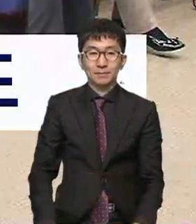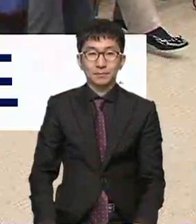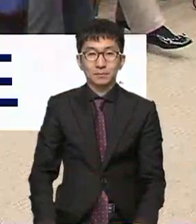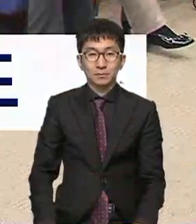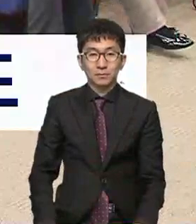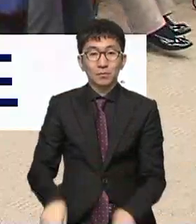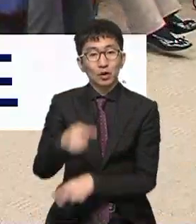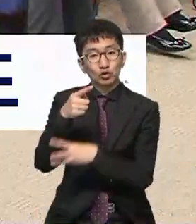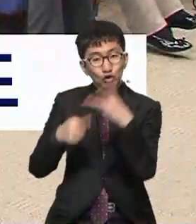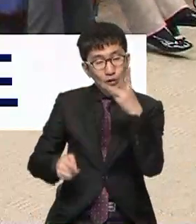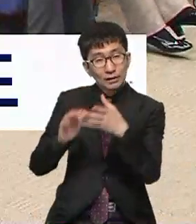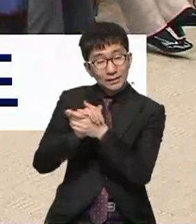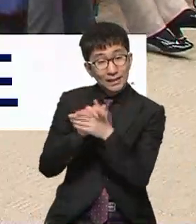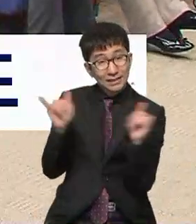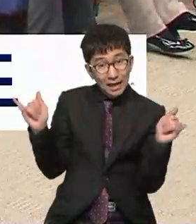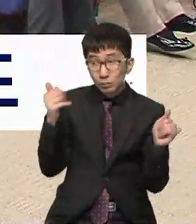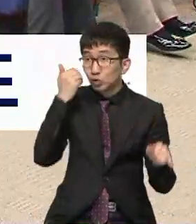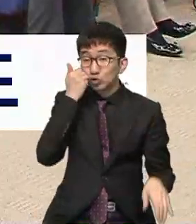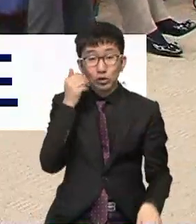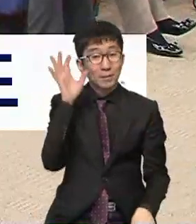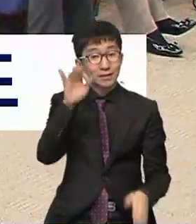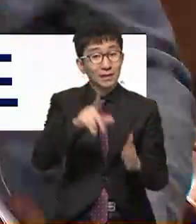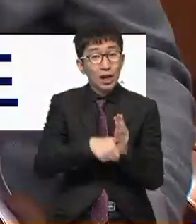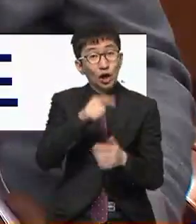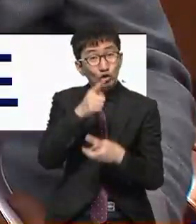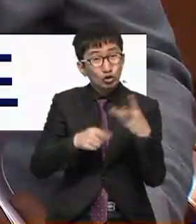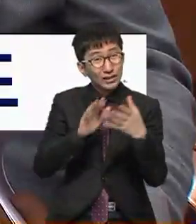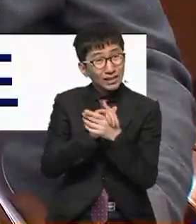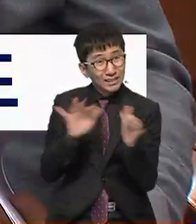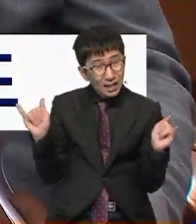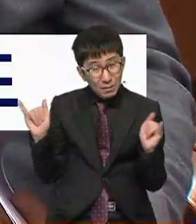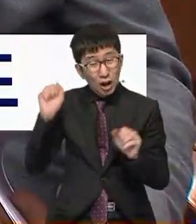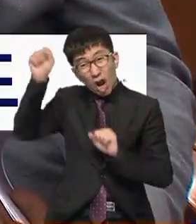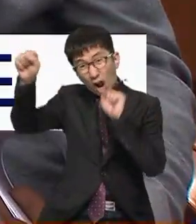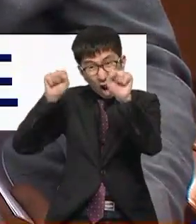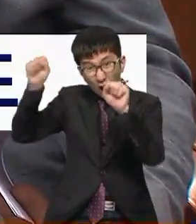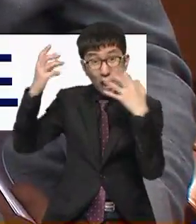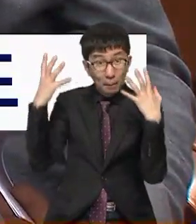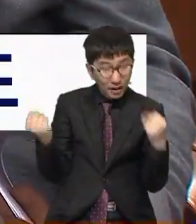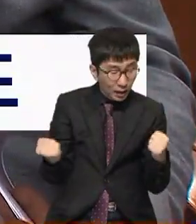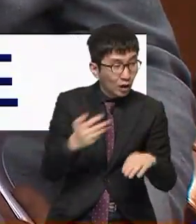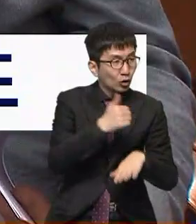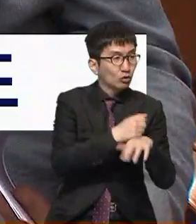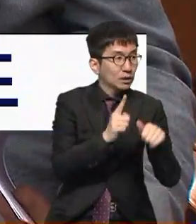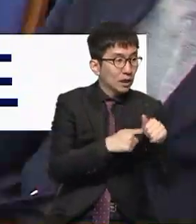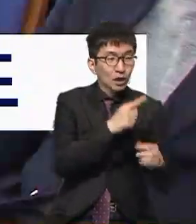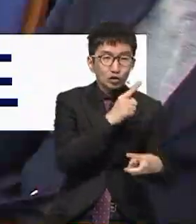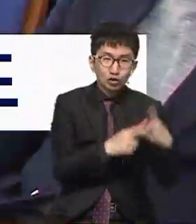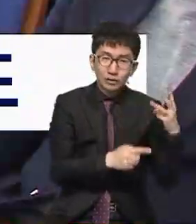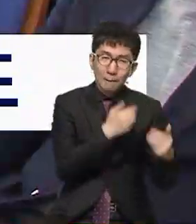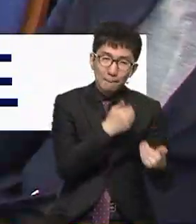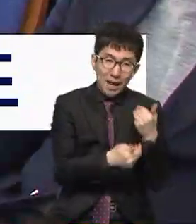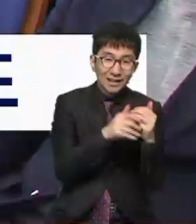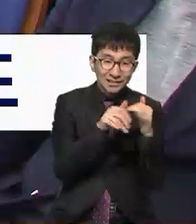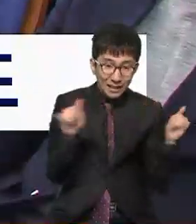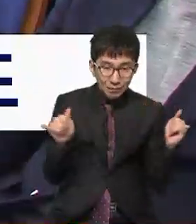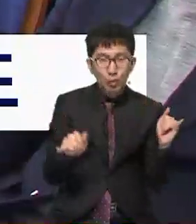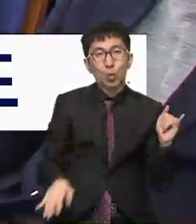청년재단이사장들 7명이 출마를 결정했습니다. 친윤계 사이에서 친윤 후보가 난립하면 비윤계가 어부지리를 얻을 수 있다고 보고 사전에 교통 정리가 있을 것이라는 관측도 있습니다.